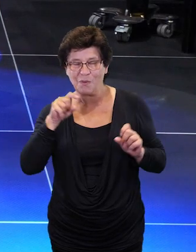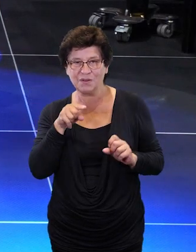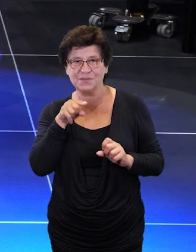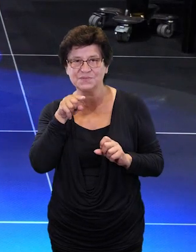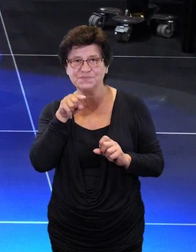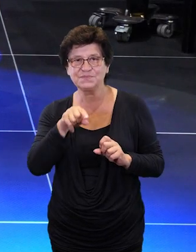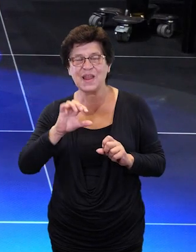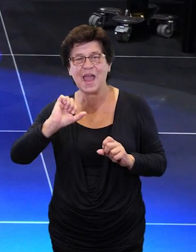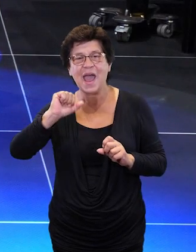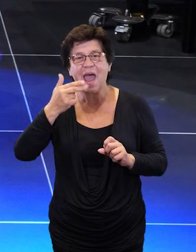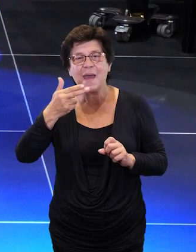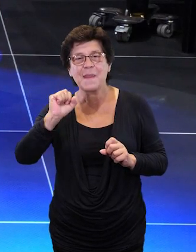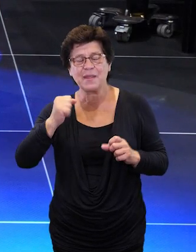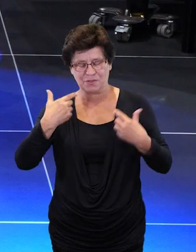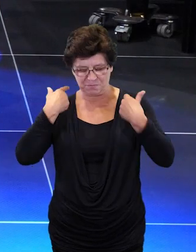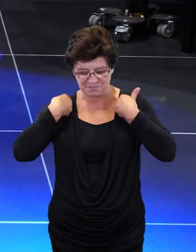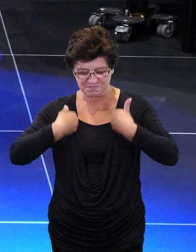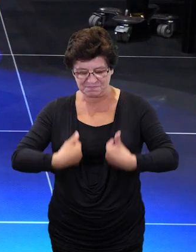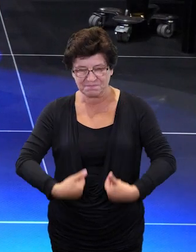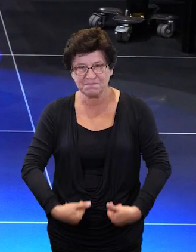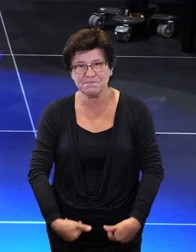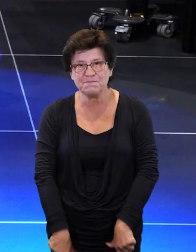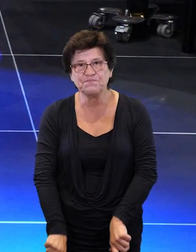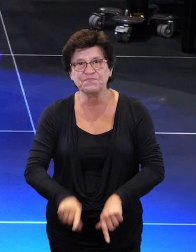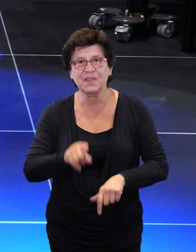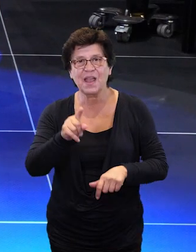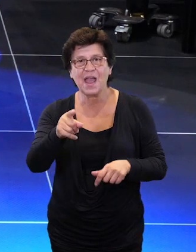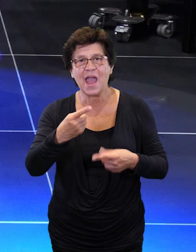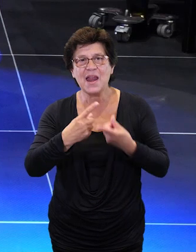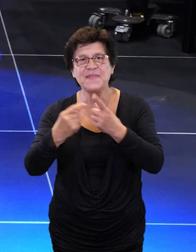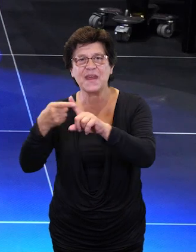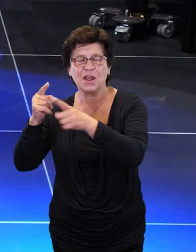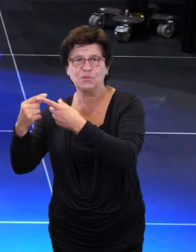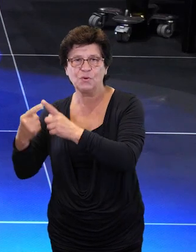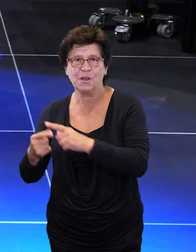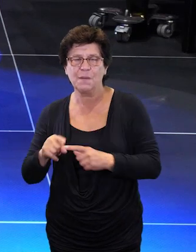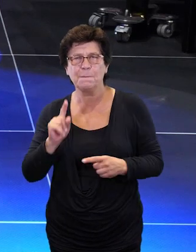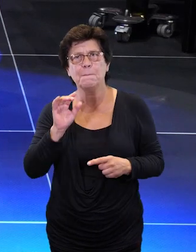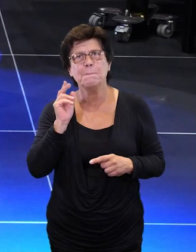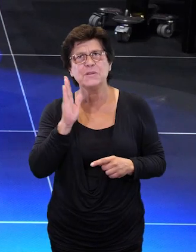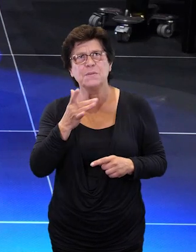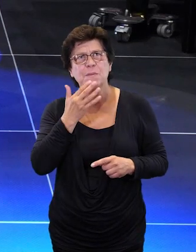Będziemy, panie doktorze, rozmawiać i o medycynie, i o książkach dzisiaj.